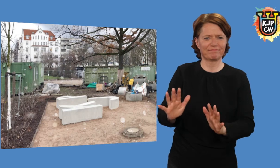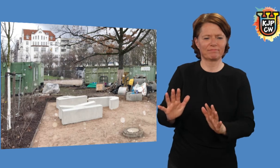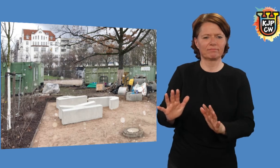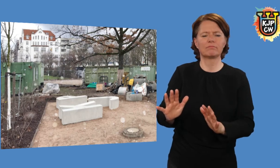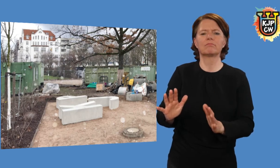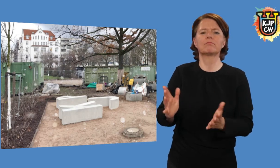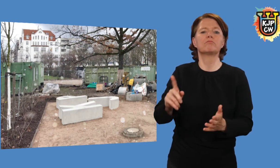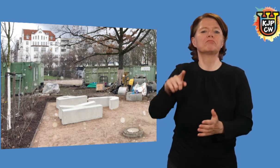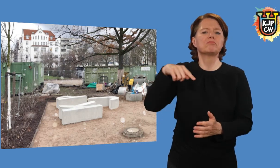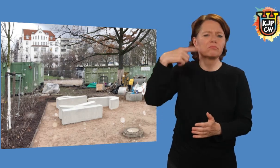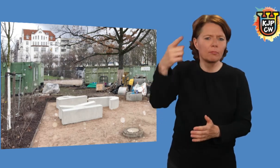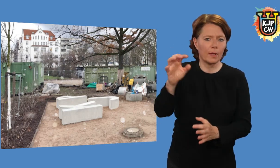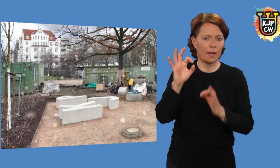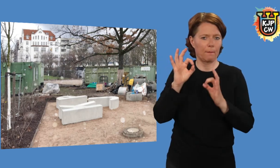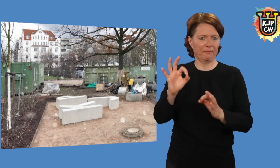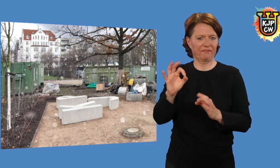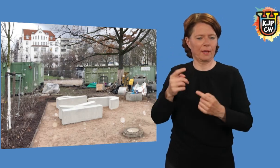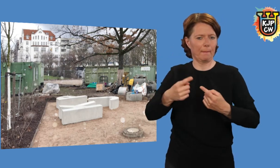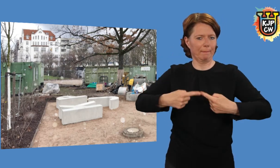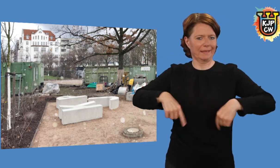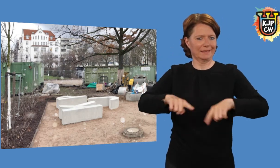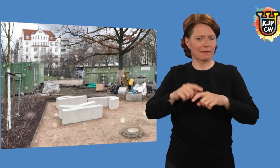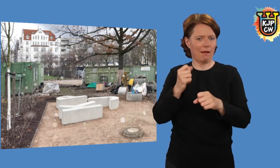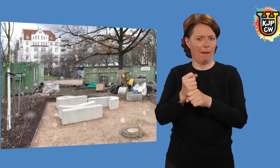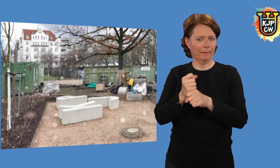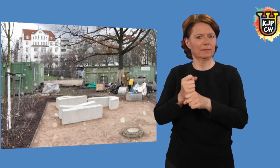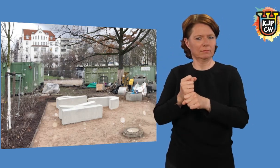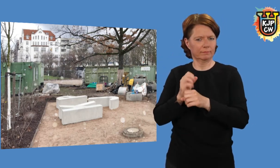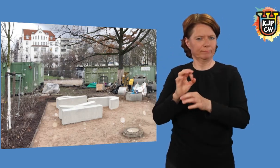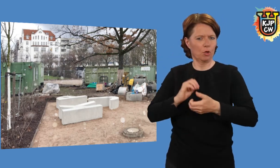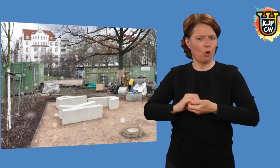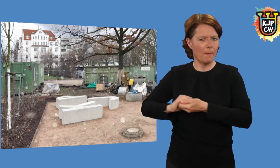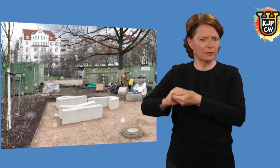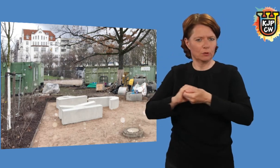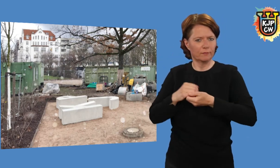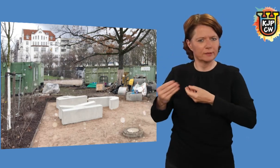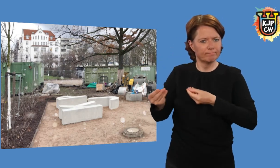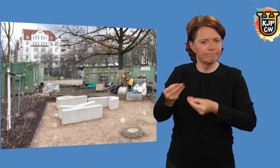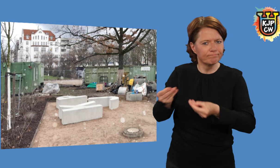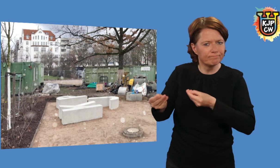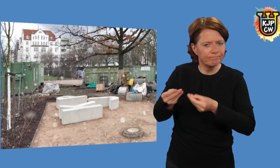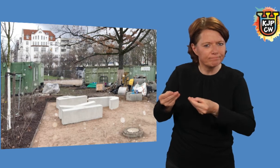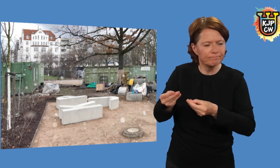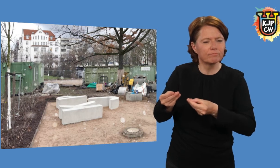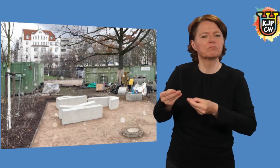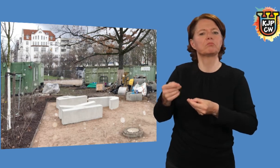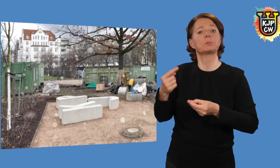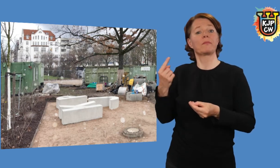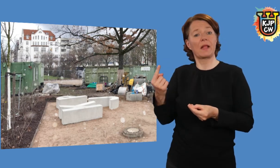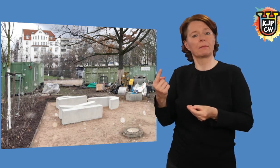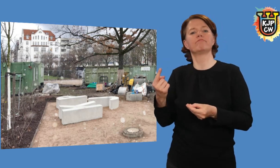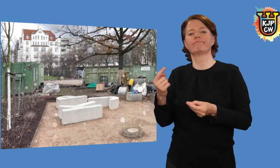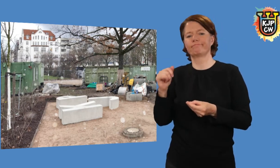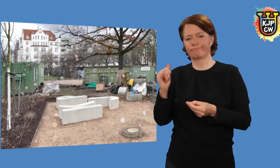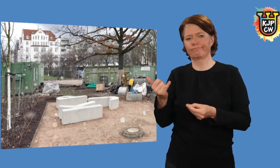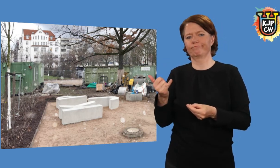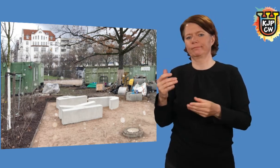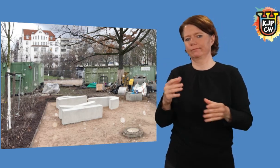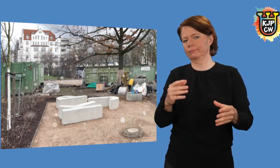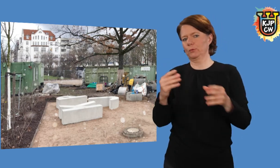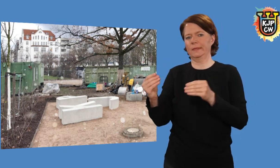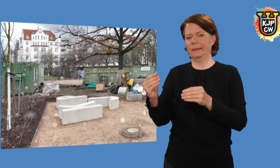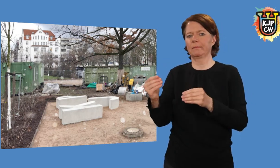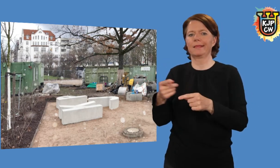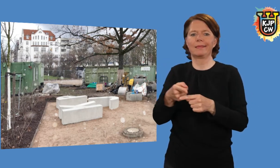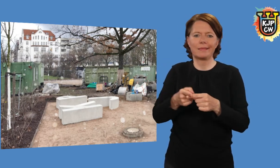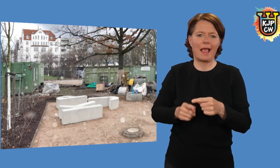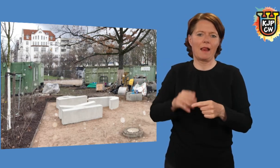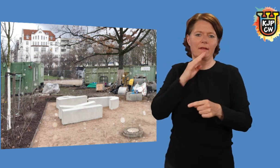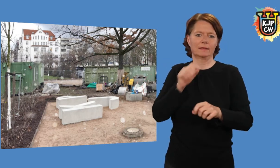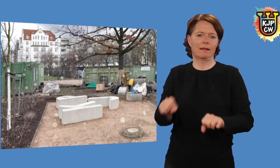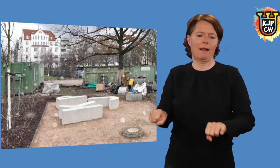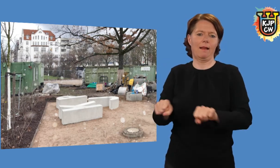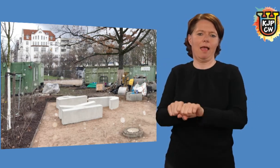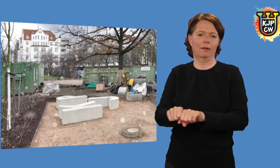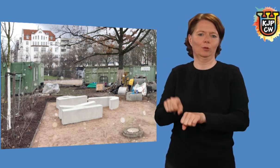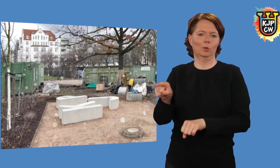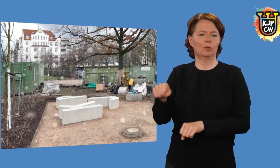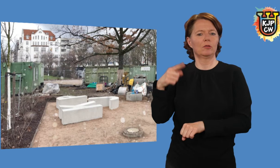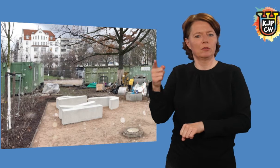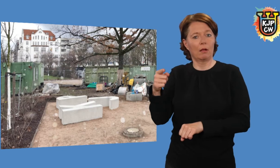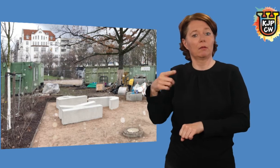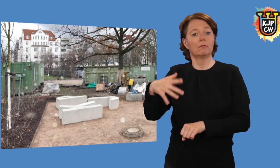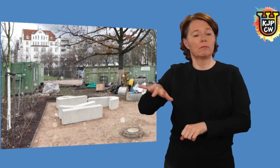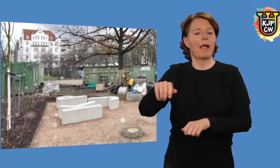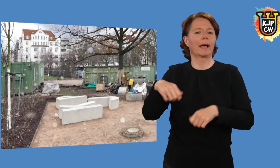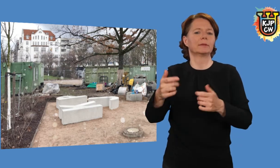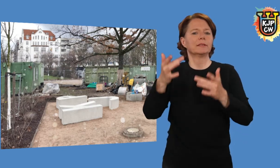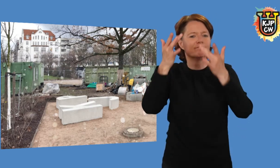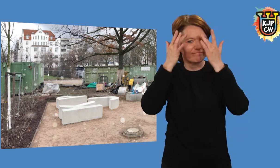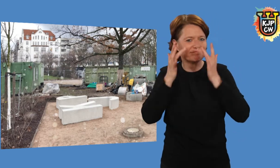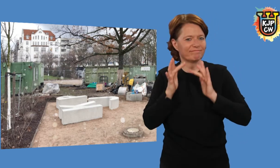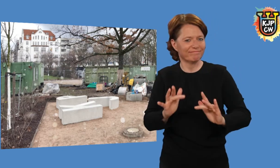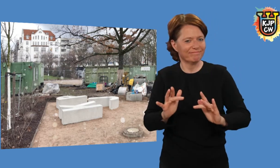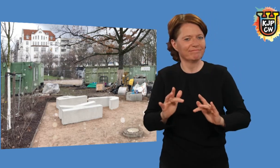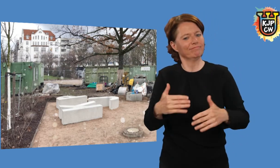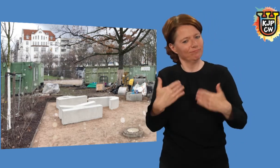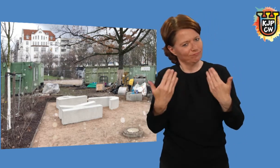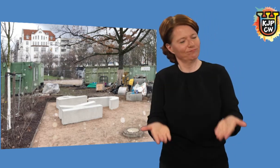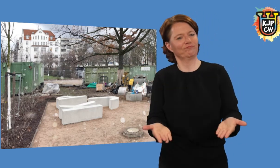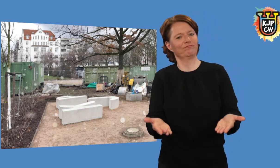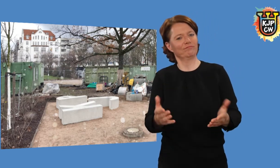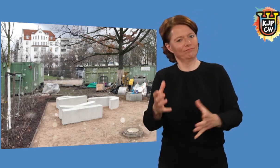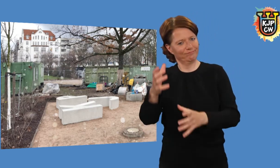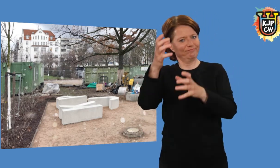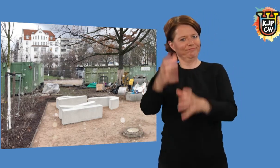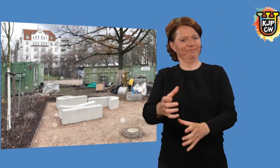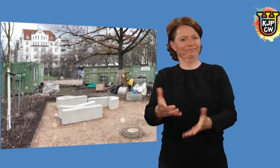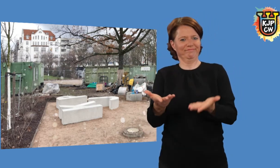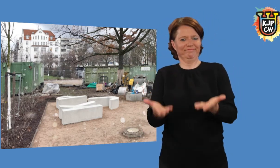dann doch noch in Kooperation mit dem Bezirksamt (das einen Teil der Wasserleitungen übernahm) genehmigt und ermöglicht.